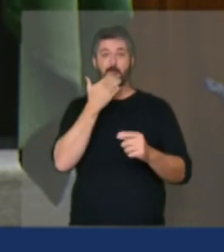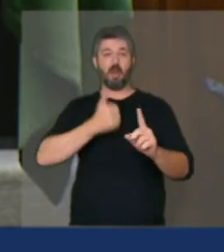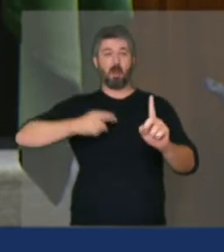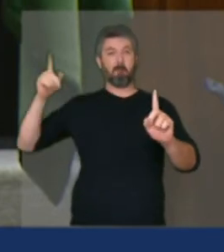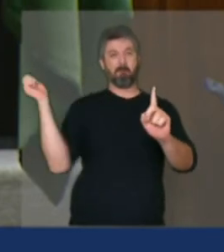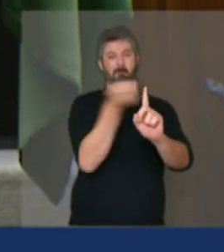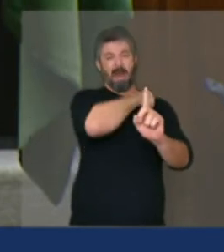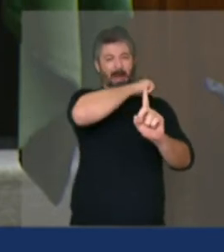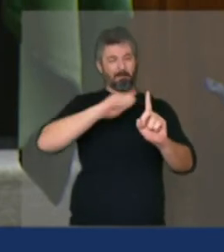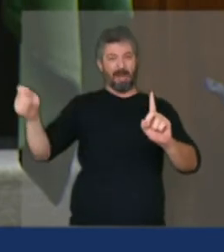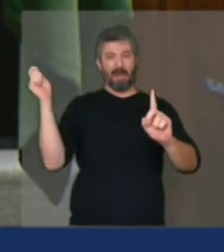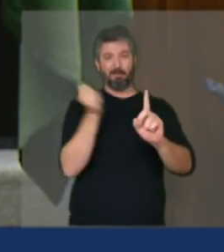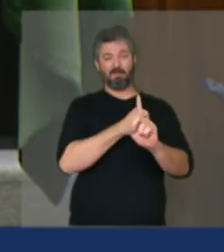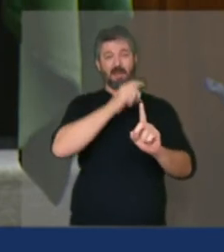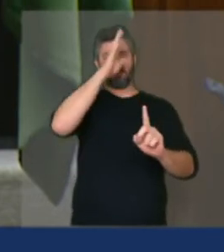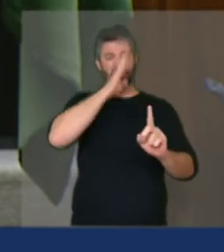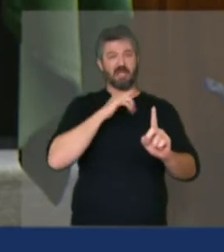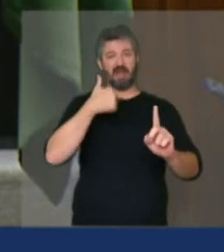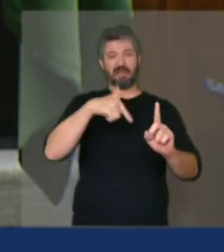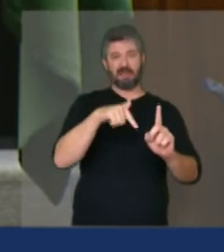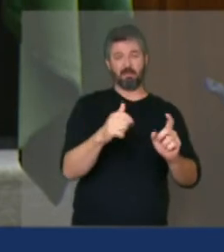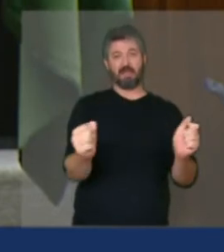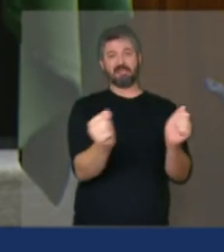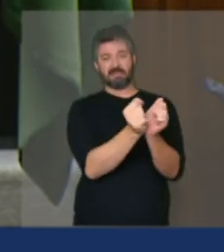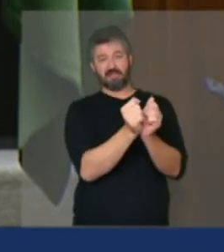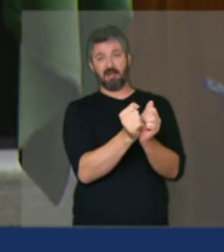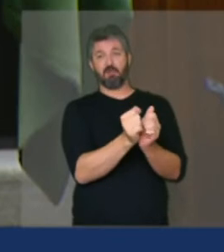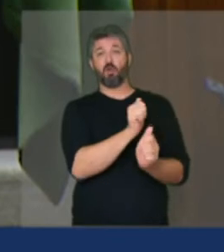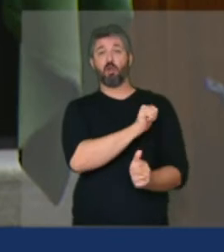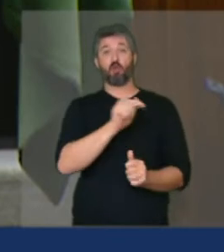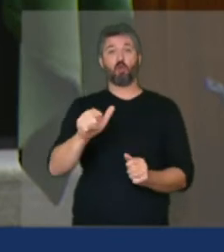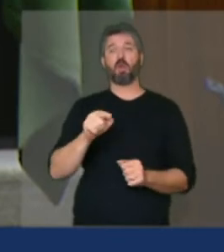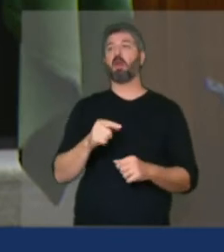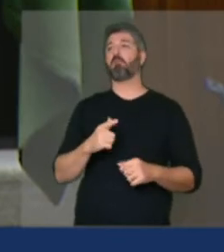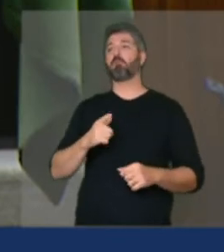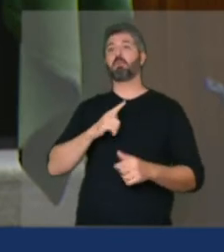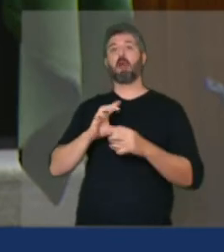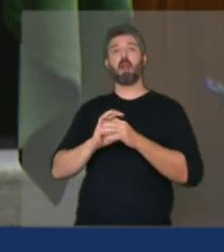GRAÇA, ESCRAVIZADO DO QUE ELE PODER SER LIVRE PORQUE, SEGUNDO ELES, NÃO TERIAM RECURSOS PARA TRABALHAR. FORA